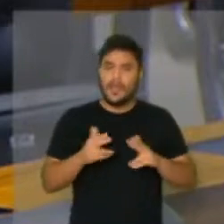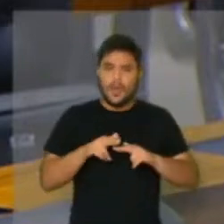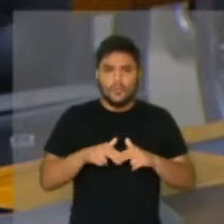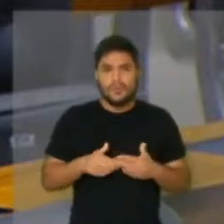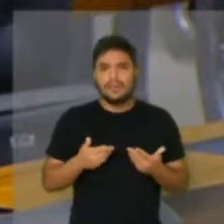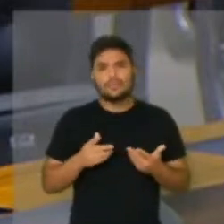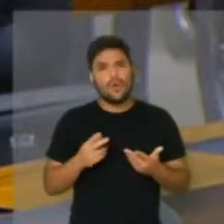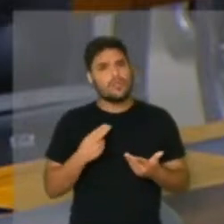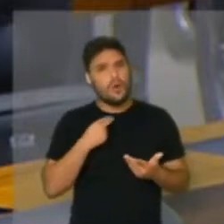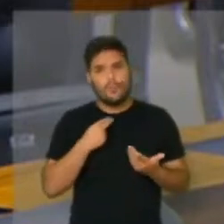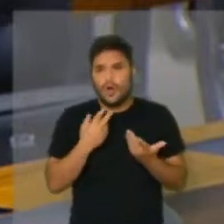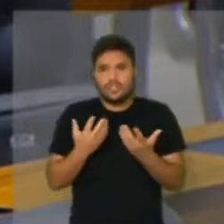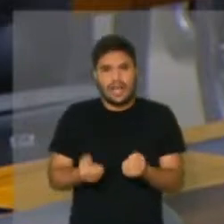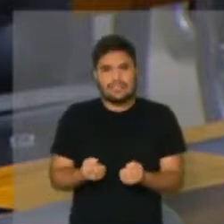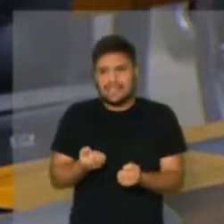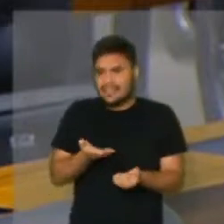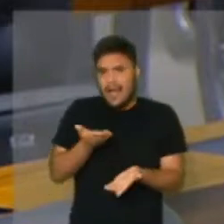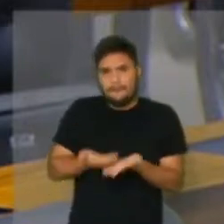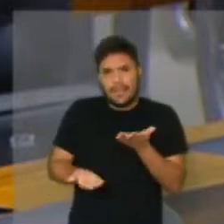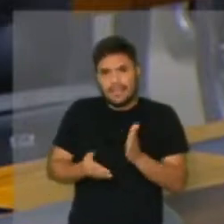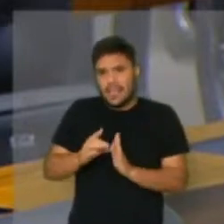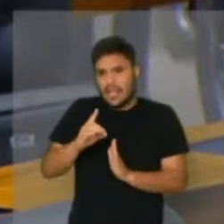NENHUM RETROCESSO NO QUE NÓS CONQUISTAMOS. SE HÁ PROBLEMA COM A PEQUENA EMPRESA VAMOS DISCUTIR COM A PEQUENA EMPRESA